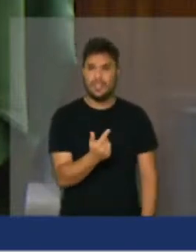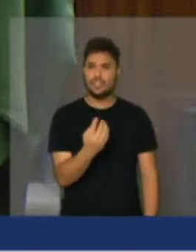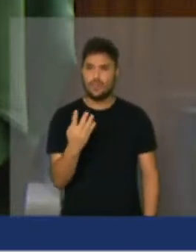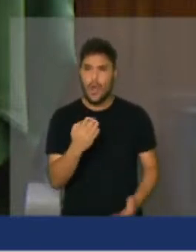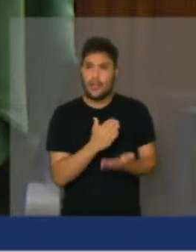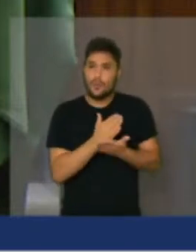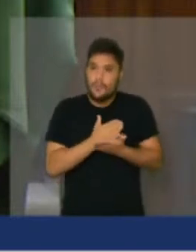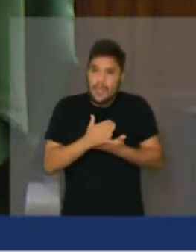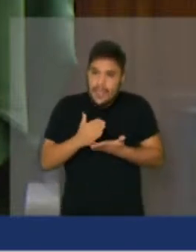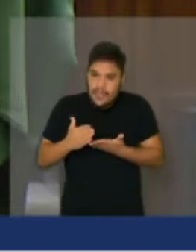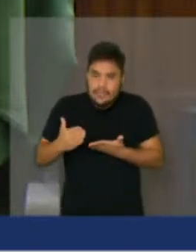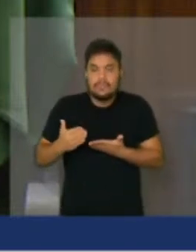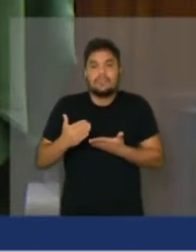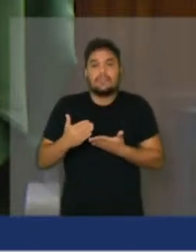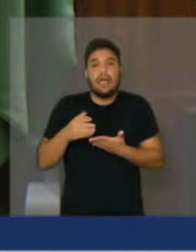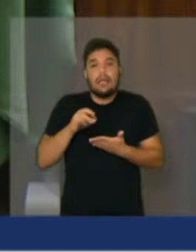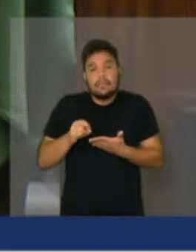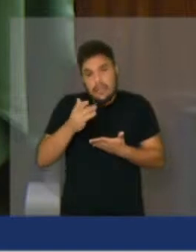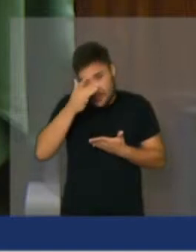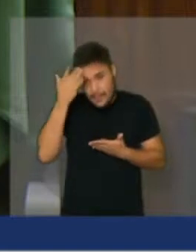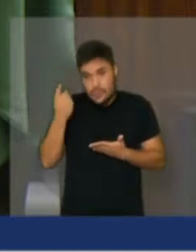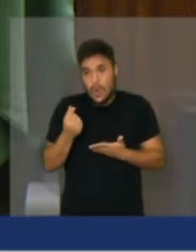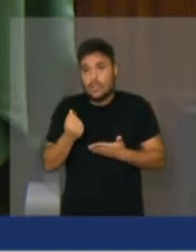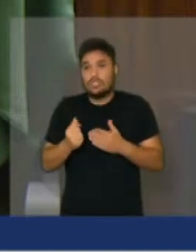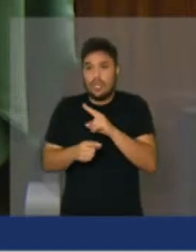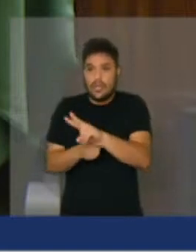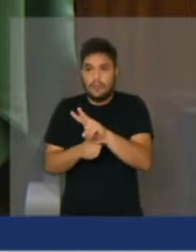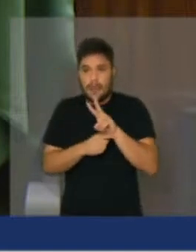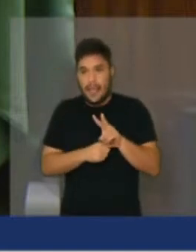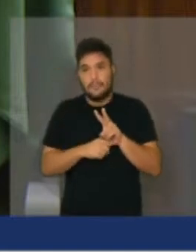PANDEMIA MICRO E PEQUENA EMPRESA VAI TER O CONJUNTO-- [INTERRUPÇÃO DO ÁUDIO]. OS